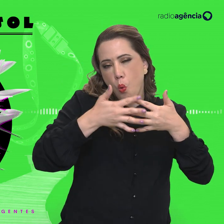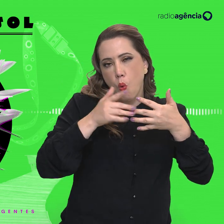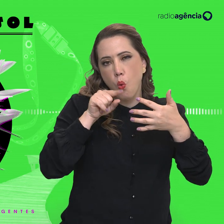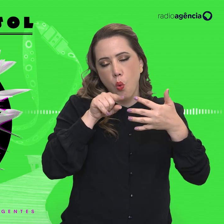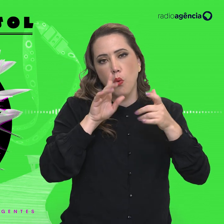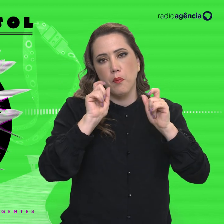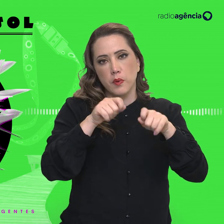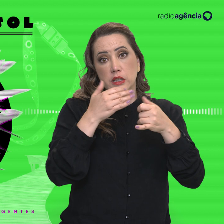[mudando o canal da tv] 🎶